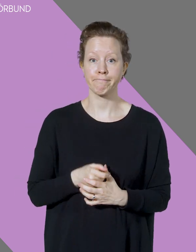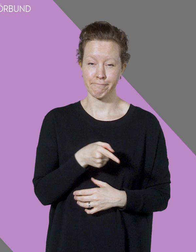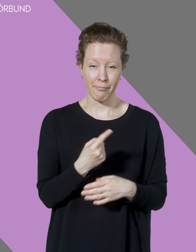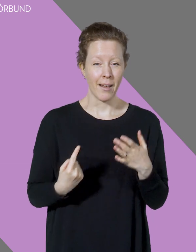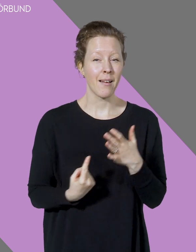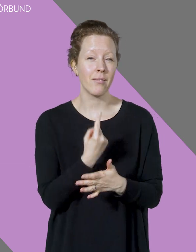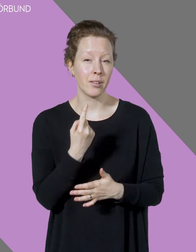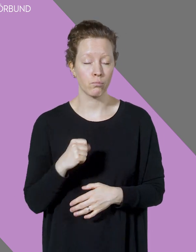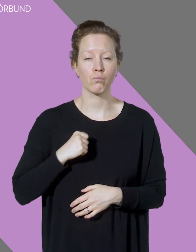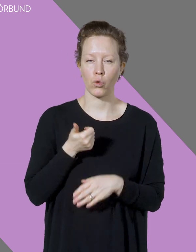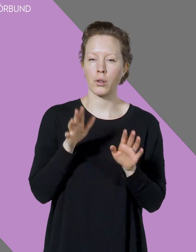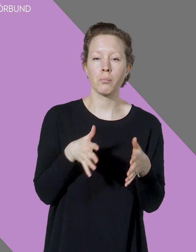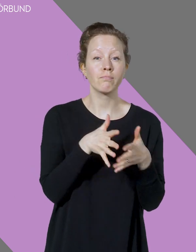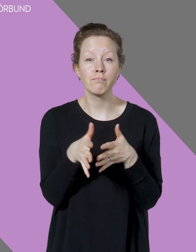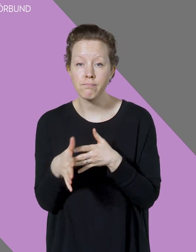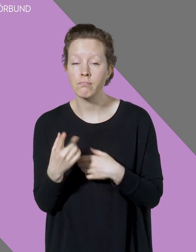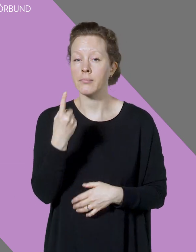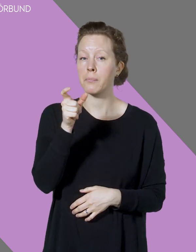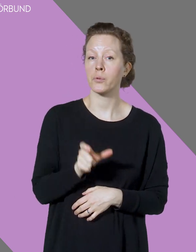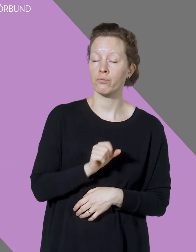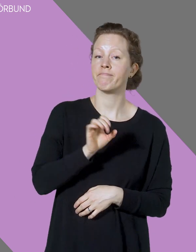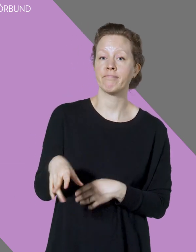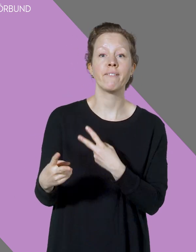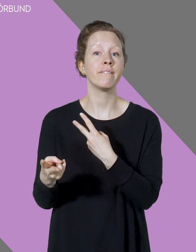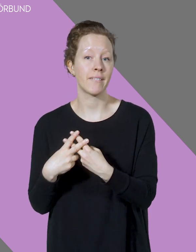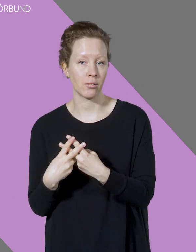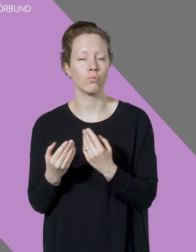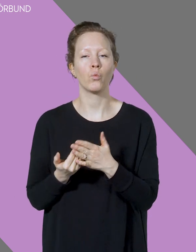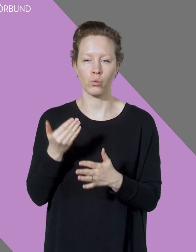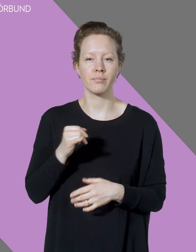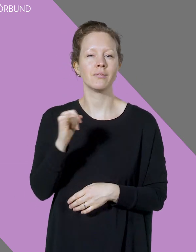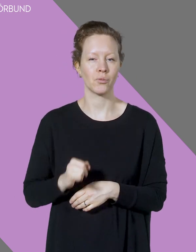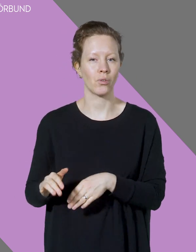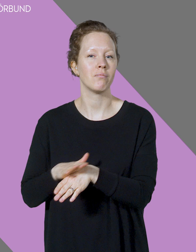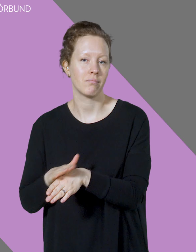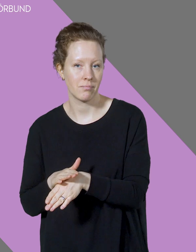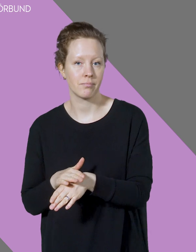Fallet har undersökts av polisen och en person har dömts till fängelse - för sexuellt utnyttjande.